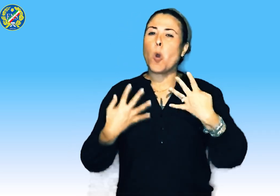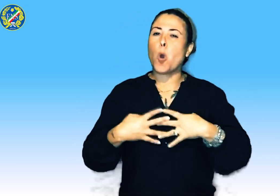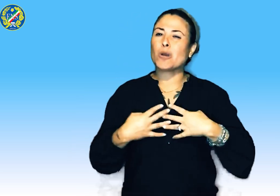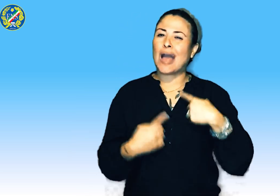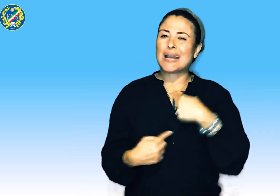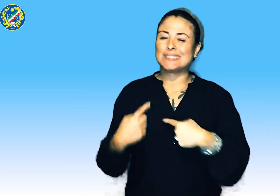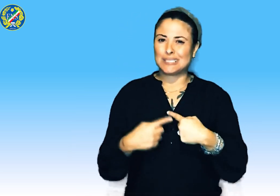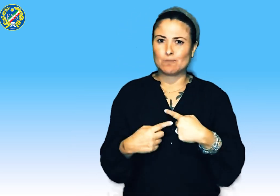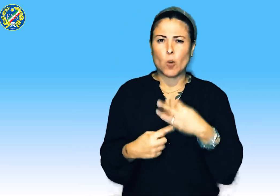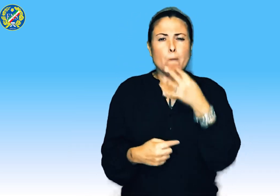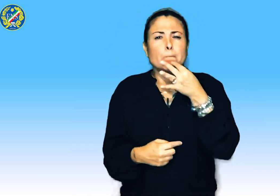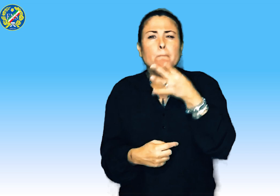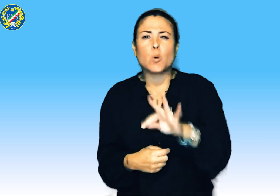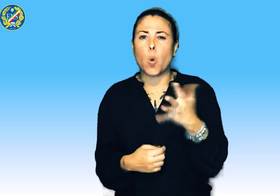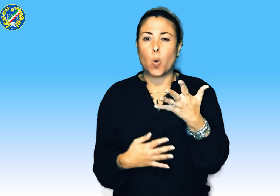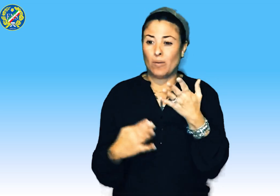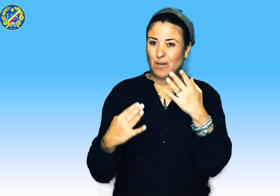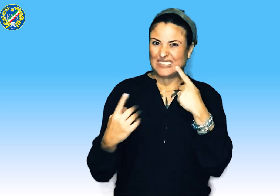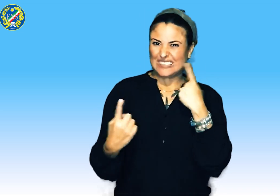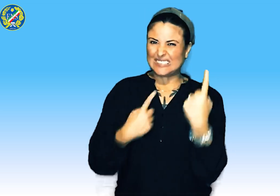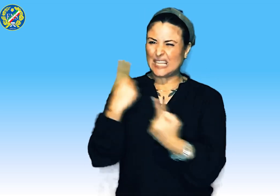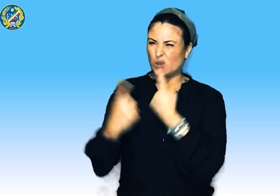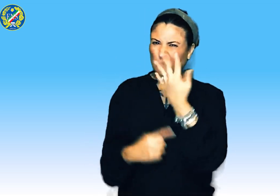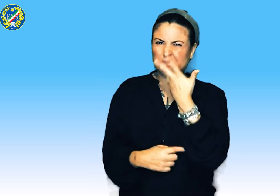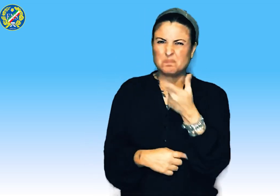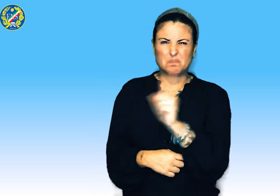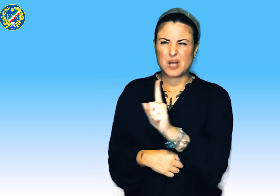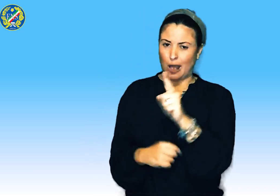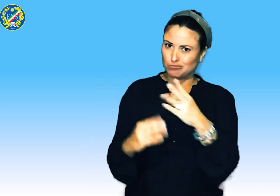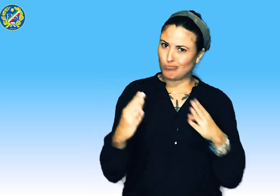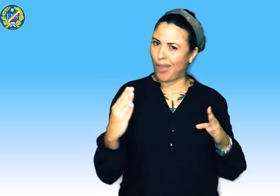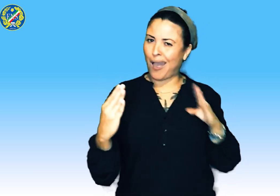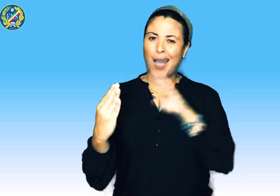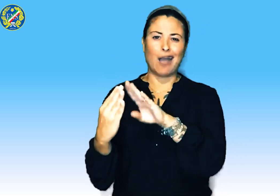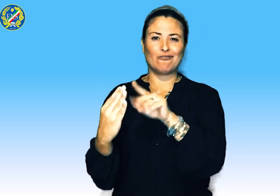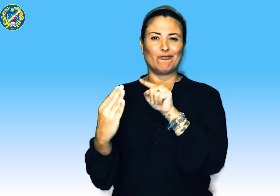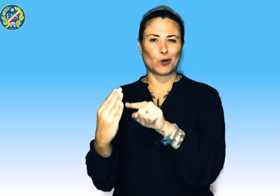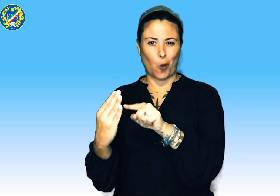Parleremo infine di un concetto fondamentale: la resilienza,